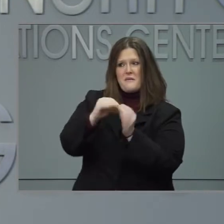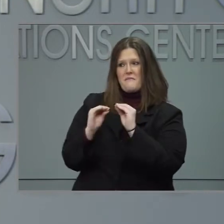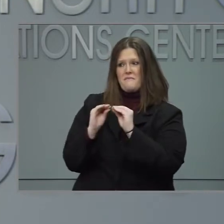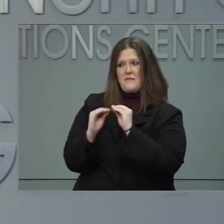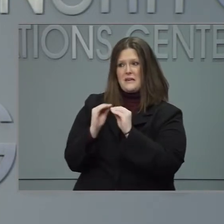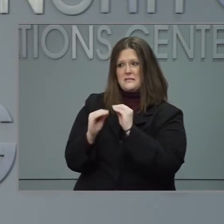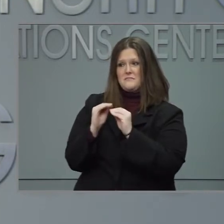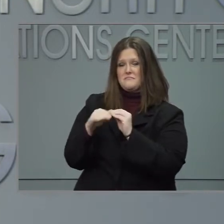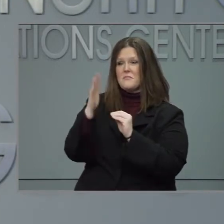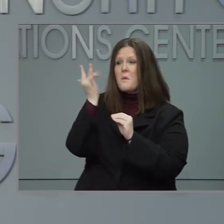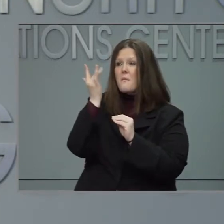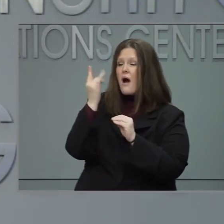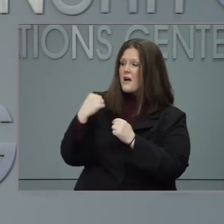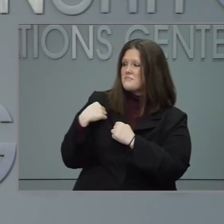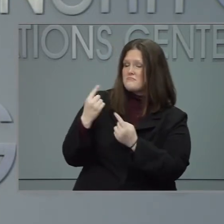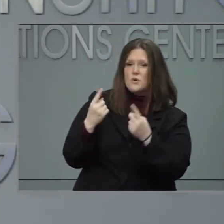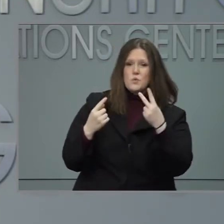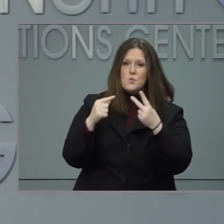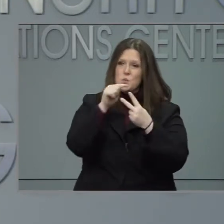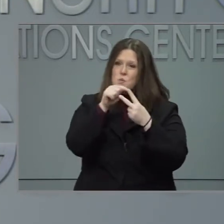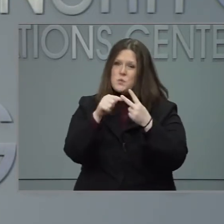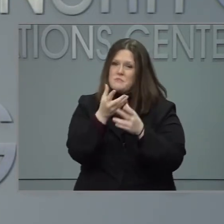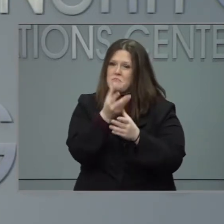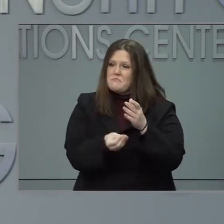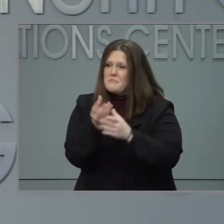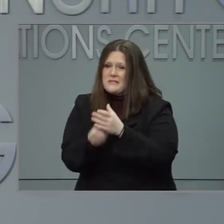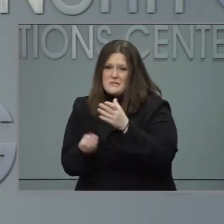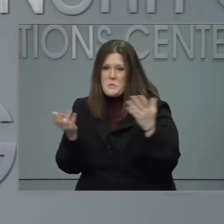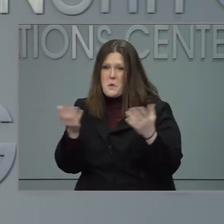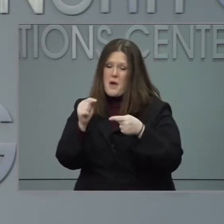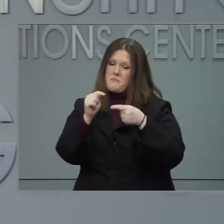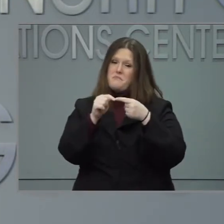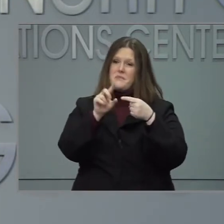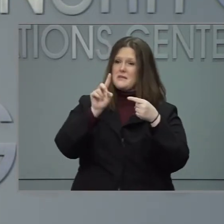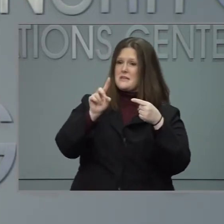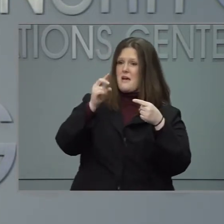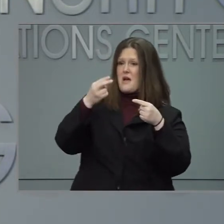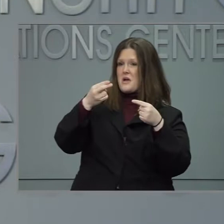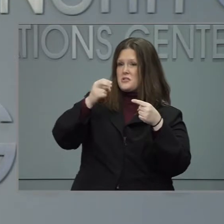las habla siempre y cuando arreglen lo necesario que exigen las guías de DDHH en las